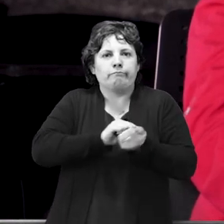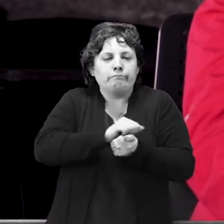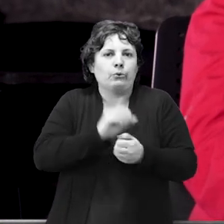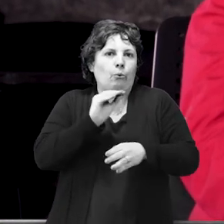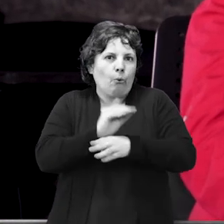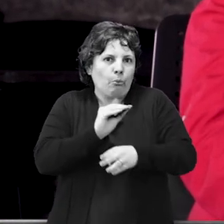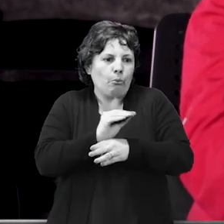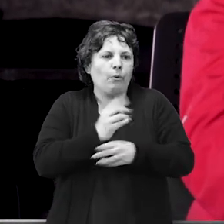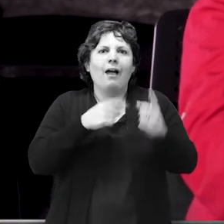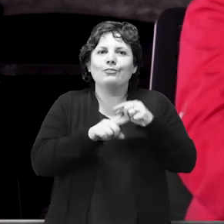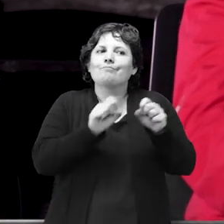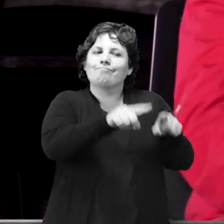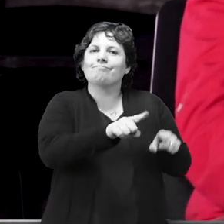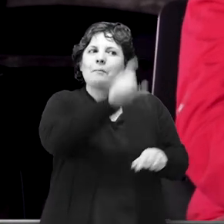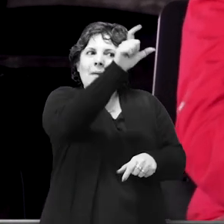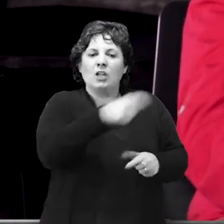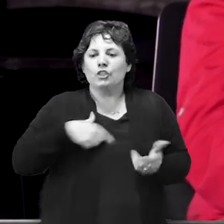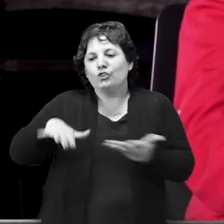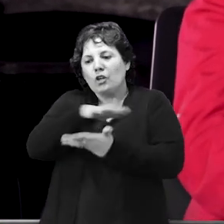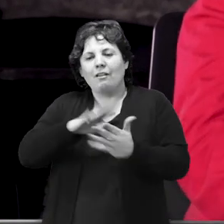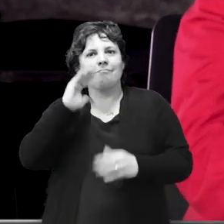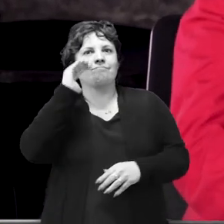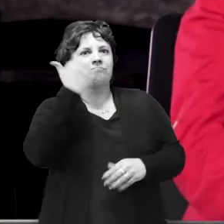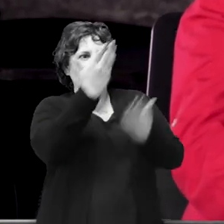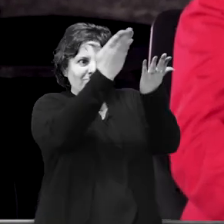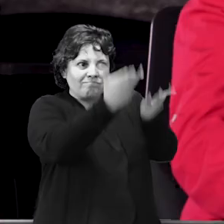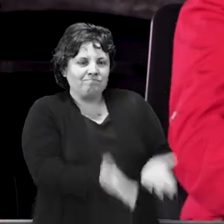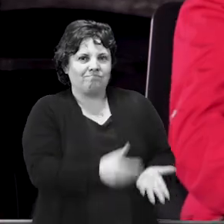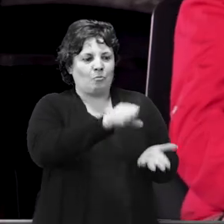que hacen que socialmente se reconozca a esa persona como migrante